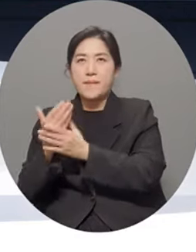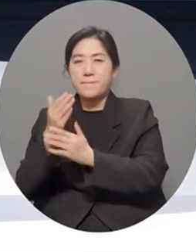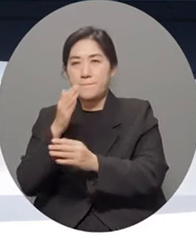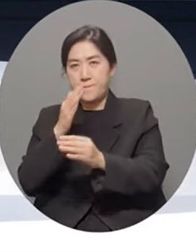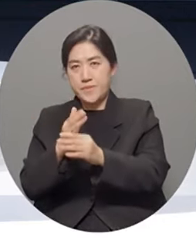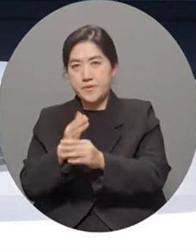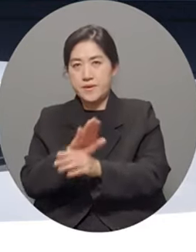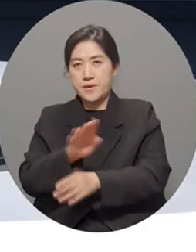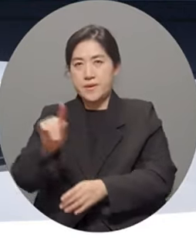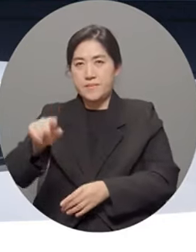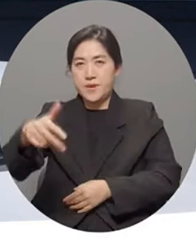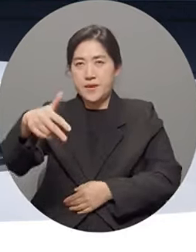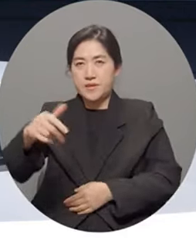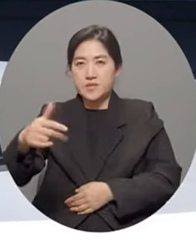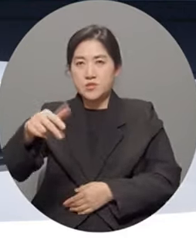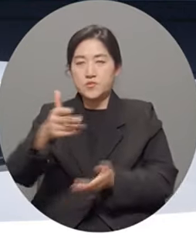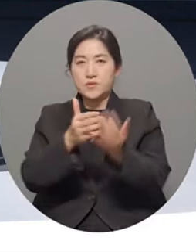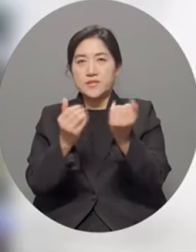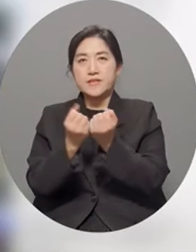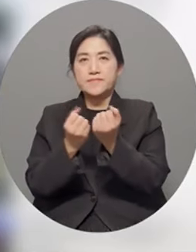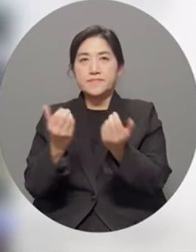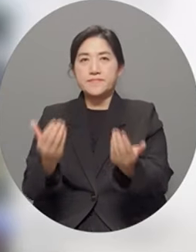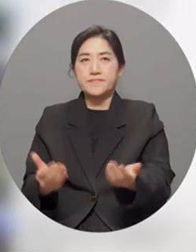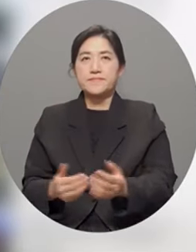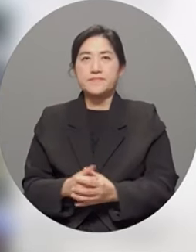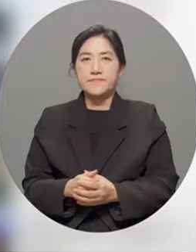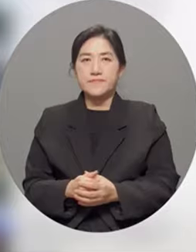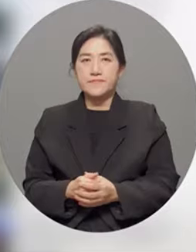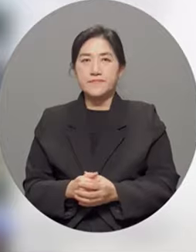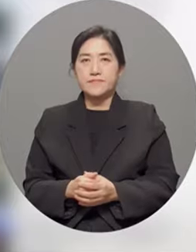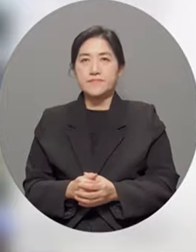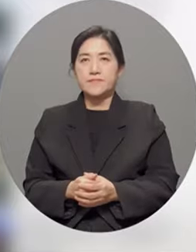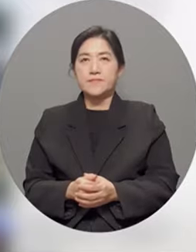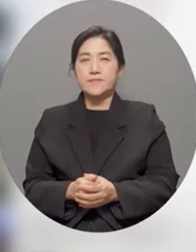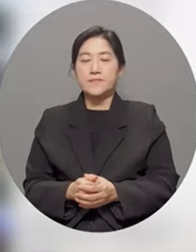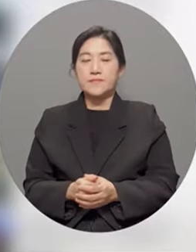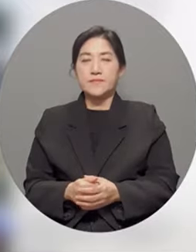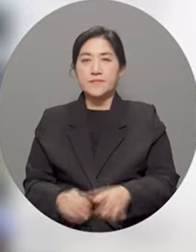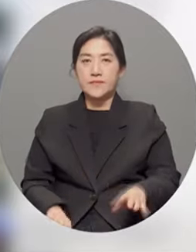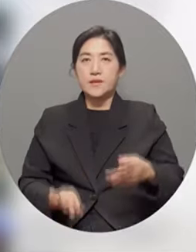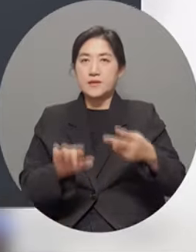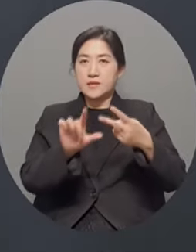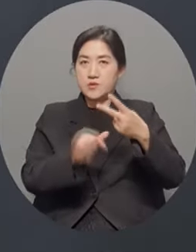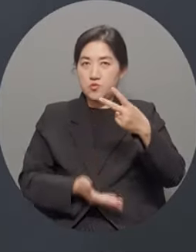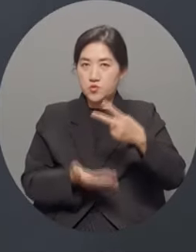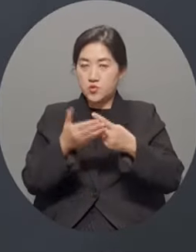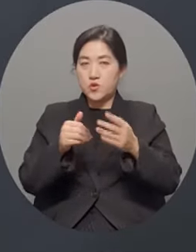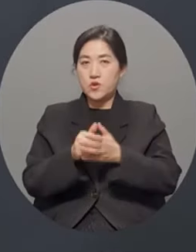잇따라 발생하고 있습니다. 박진준 기자입니다.